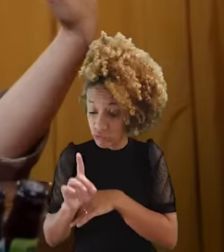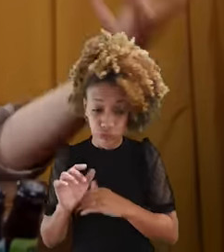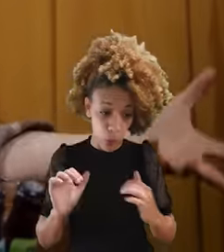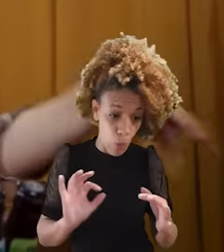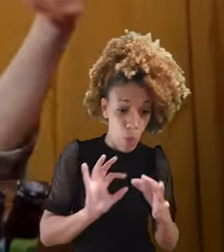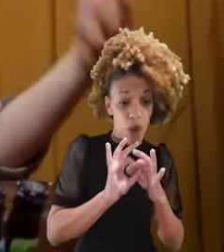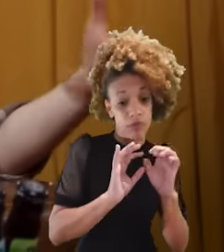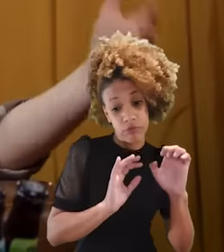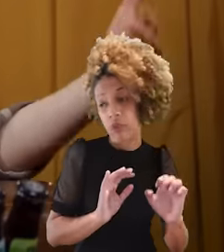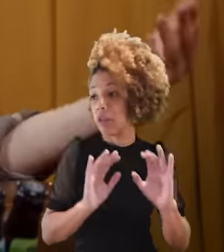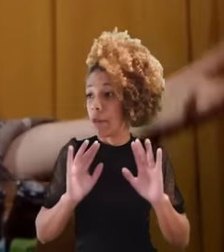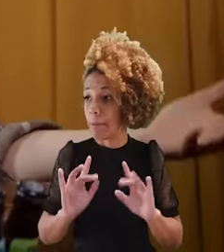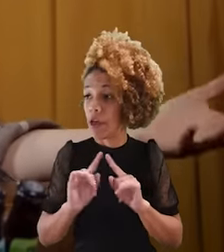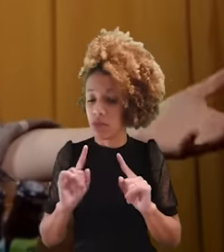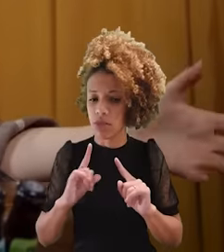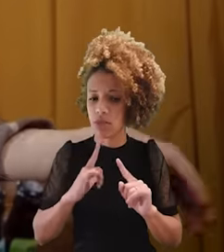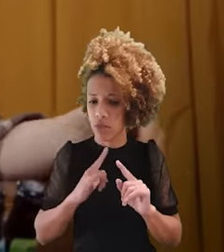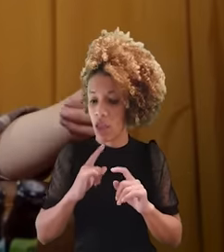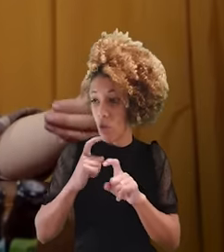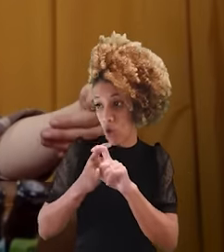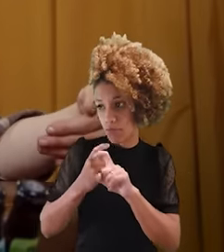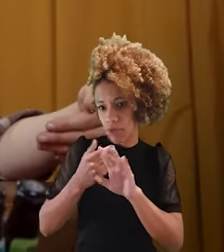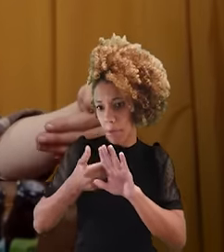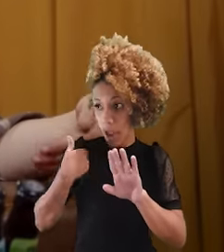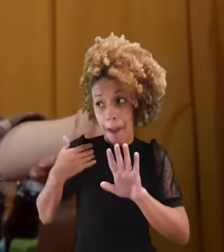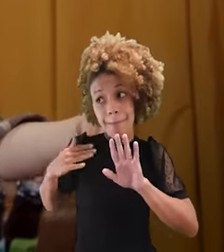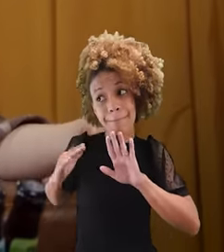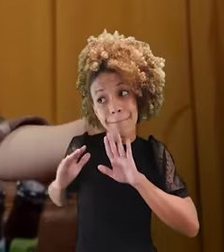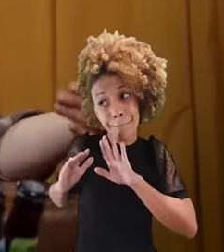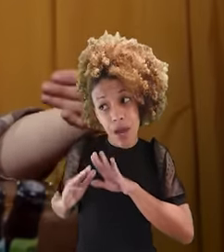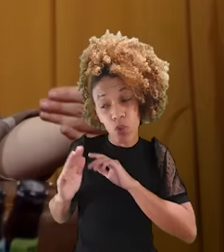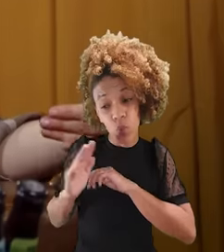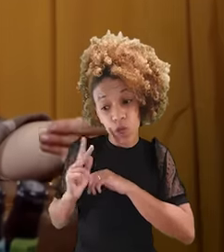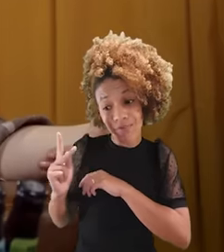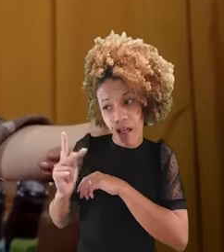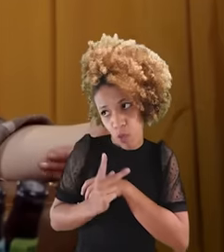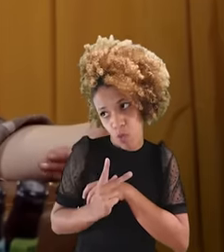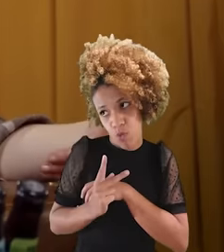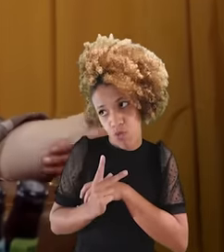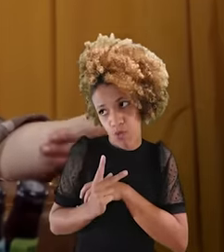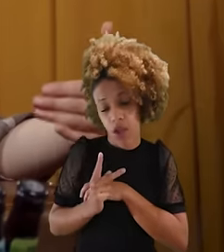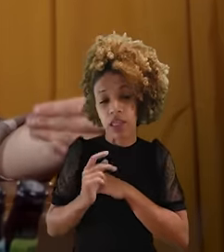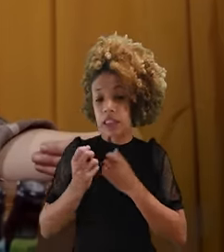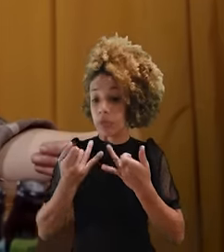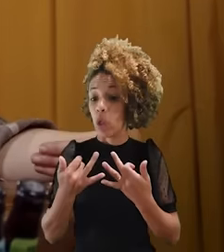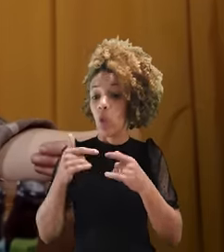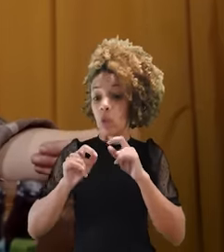extremismos E aí consequentemente com o neonazismo quando o Lula fez esse pronunciamento dizendo que